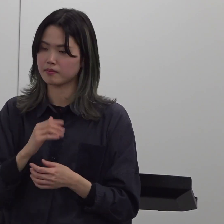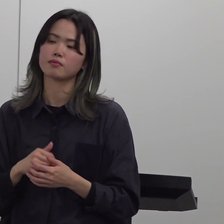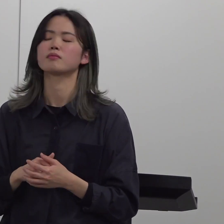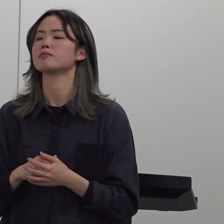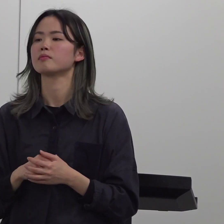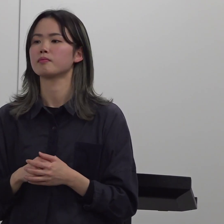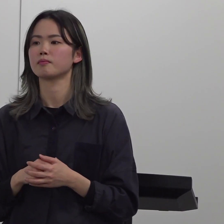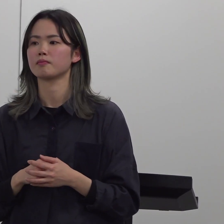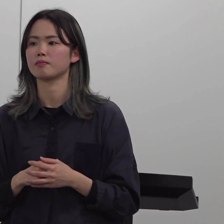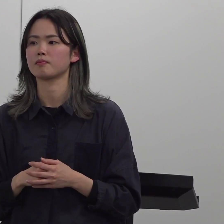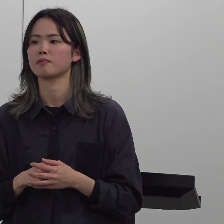橋爪）はいありがとうございます